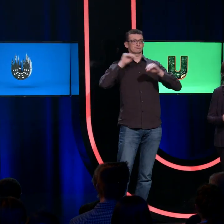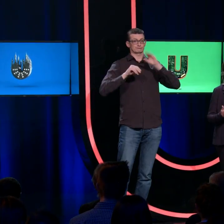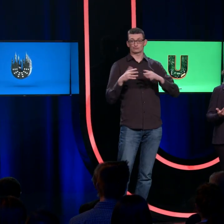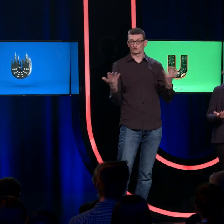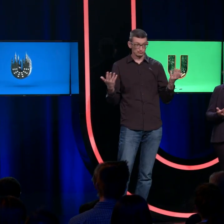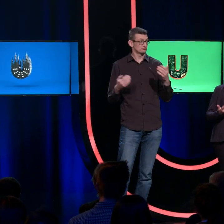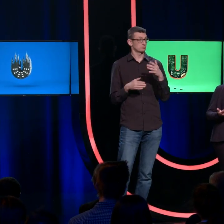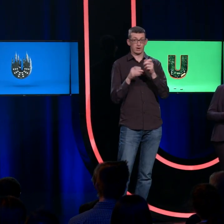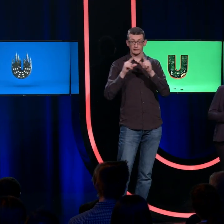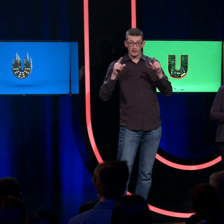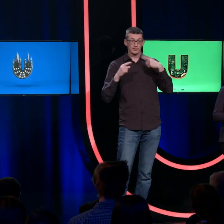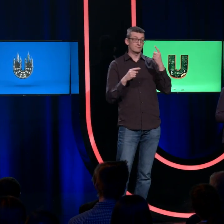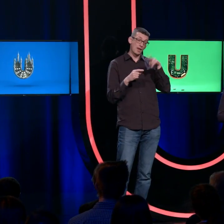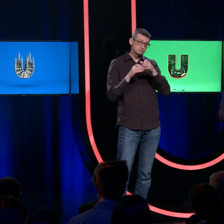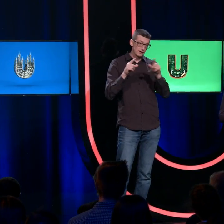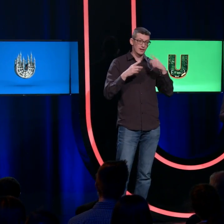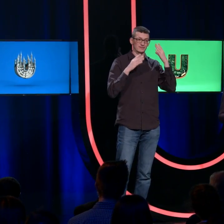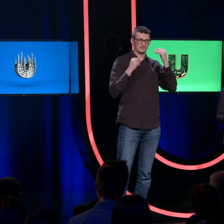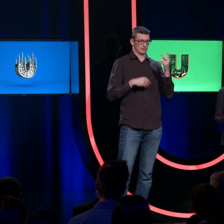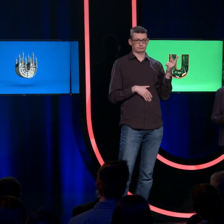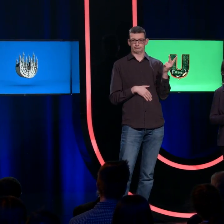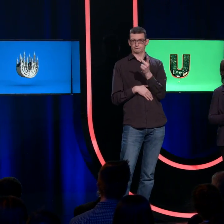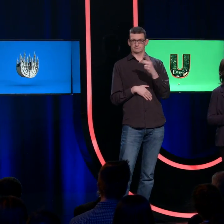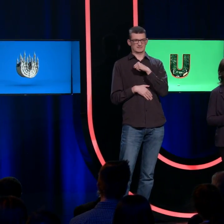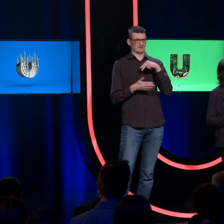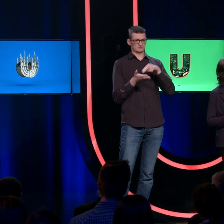in de zin dat het ook de taal is van zijn moeder en zijn vader.